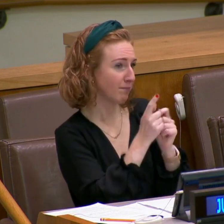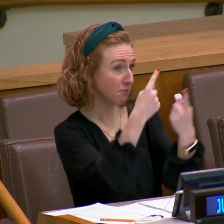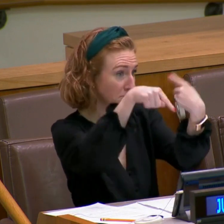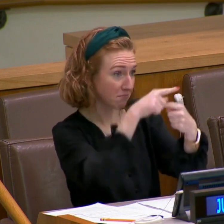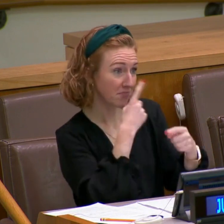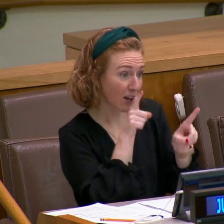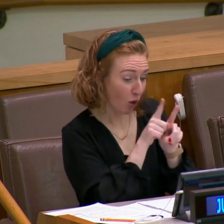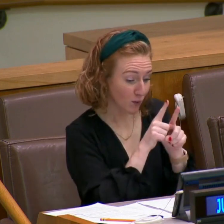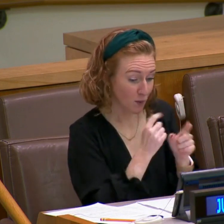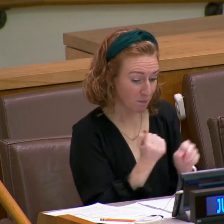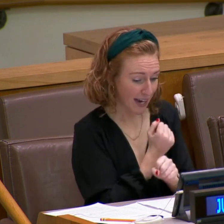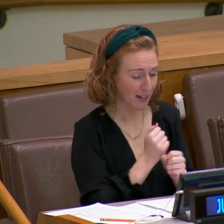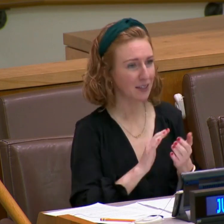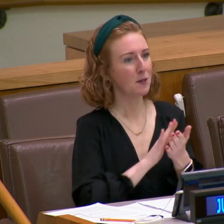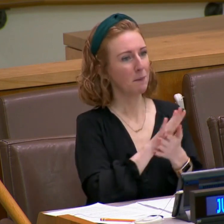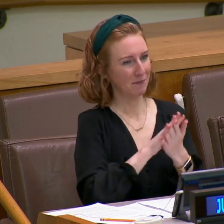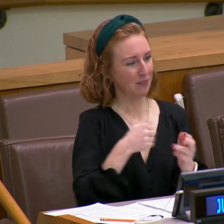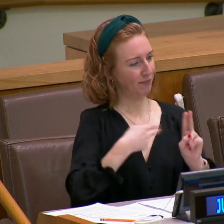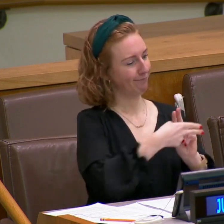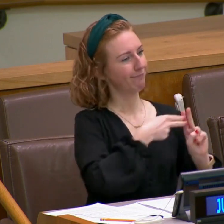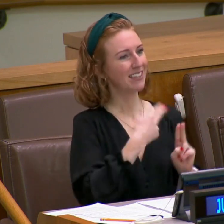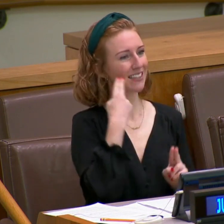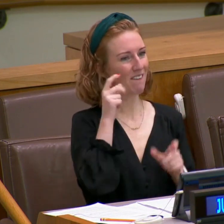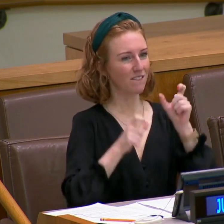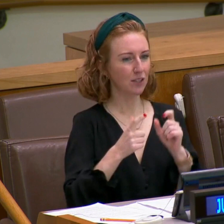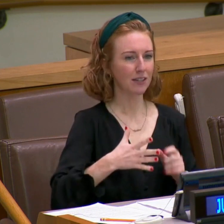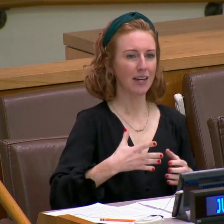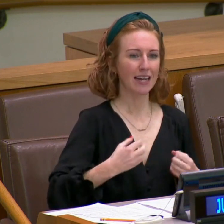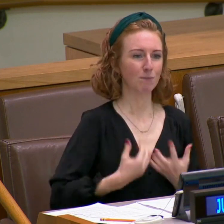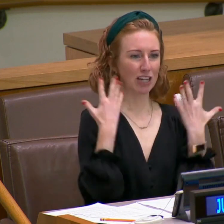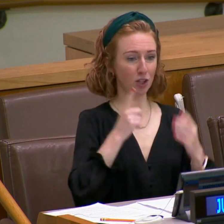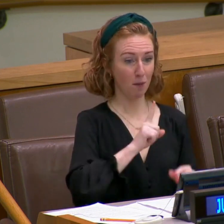ajustes podrías hacer para que empecemos a calificar a las personas sordas como